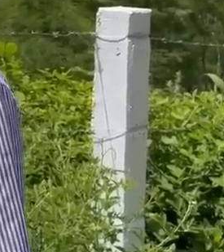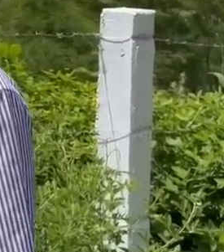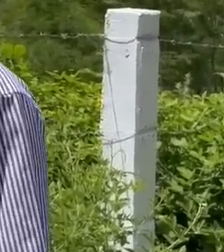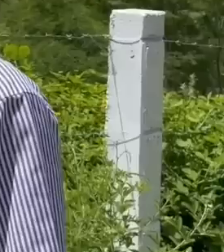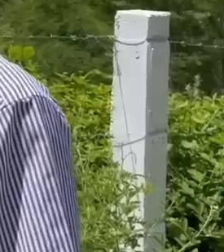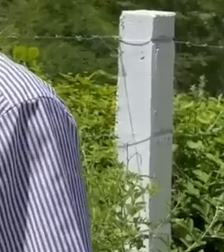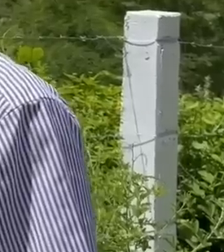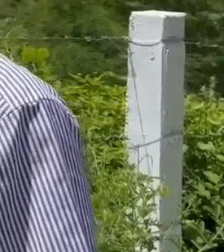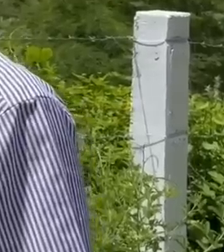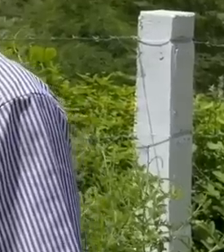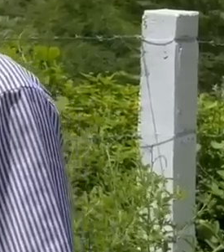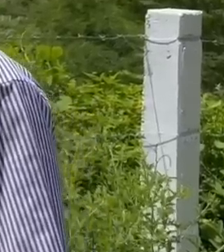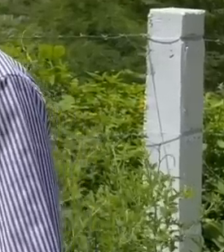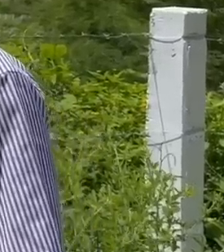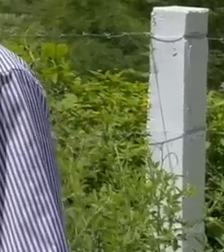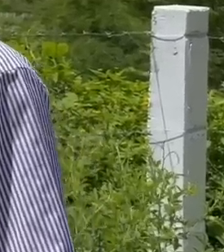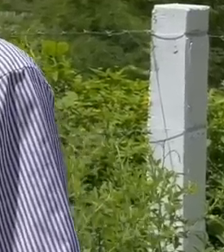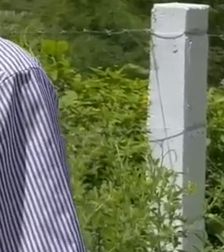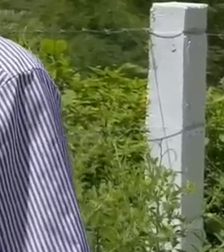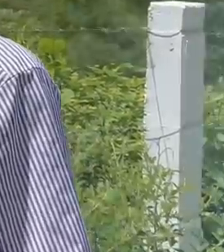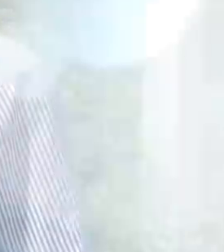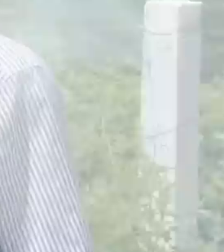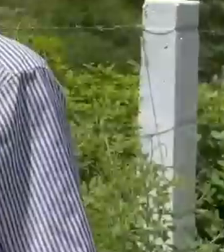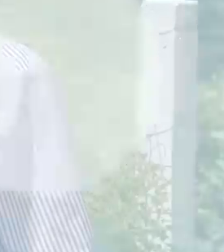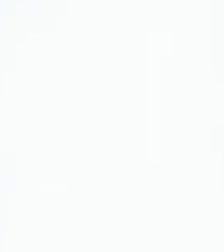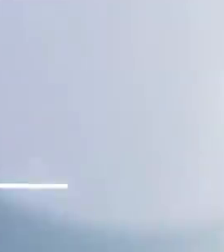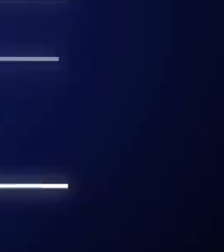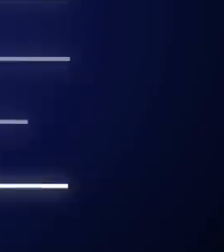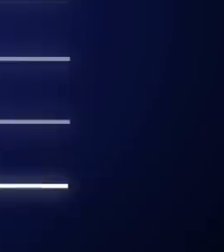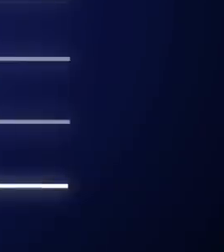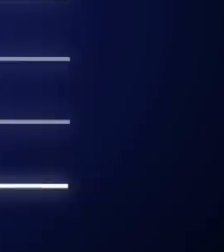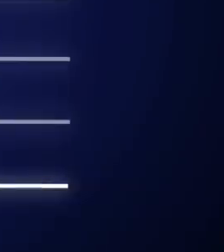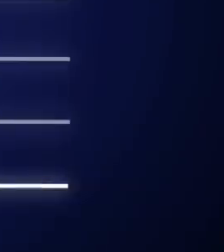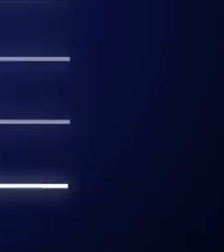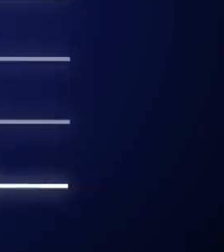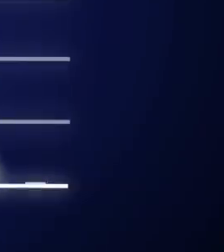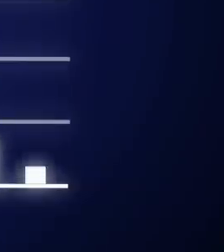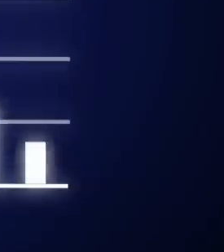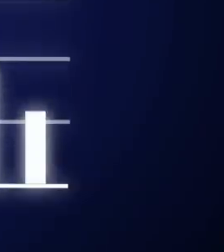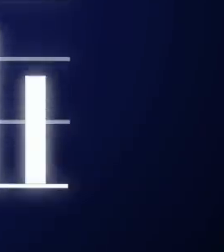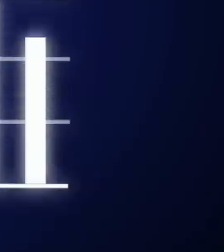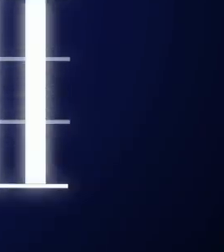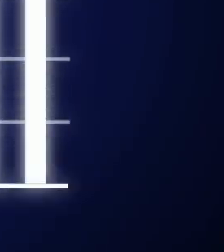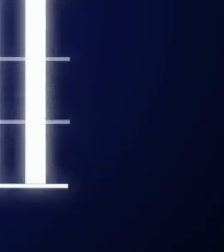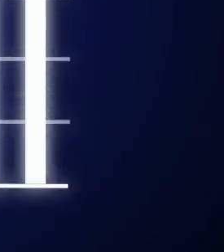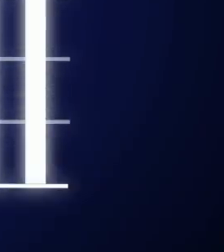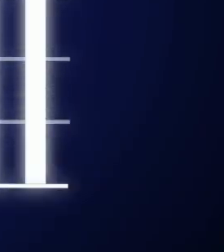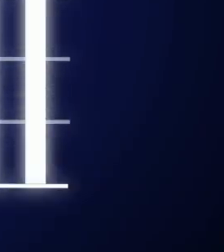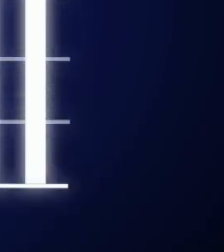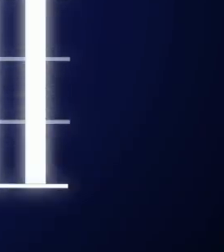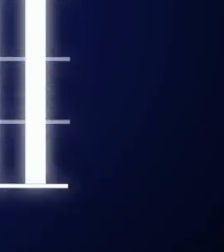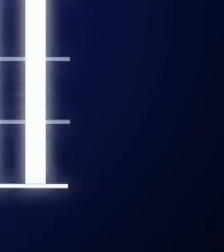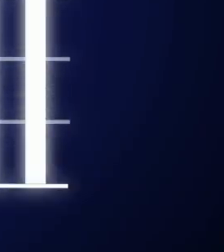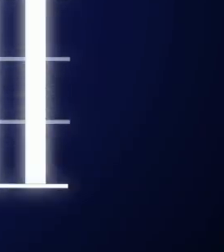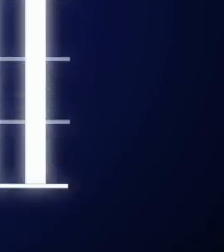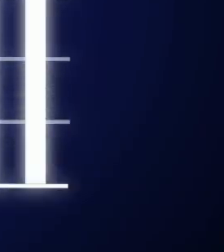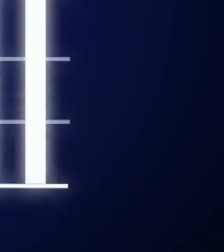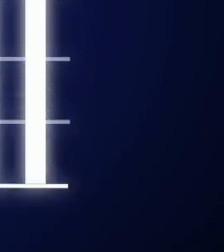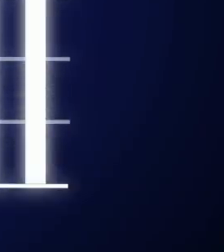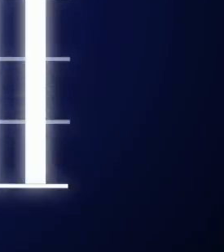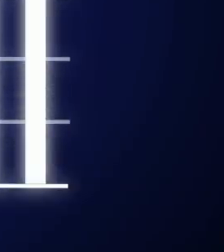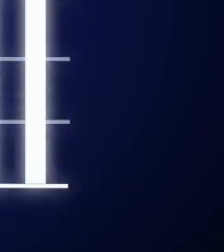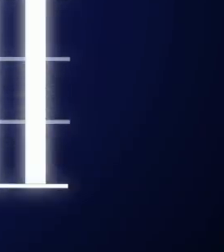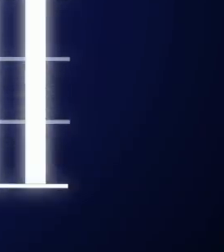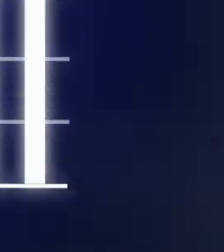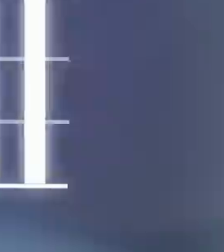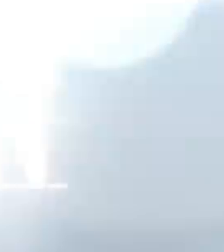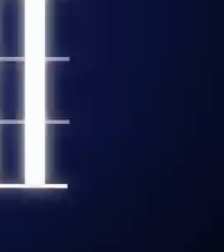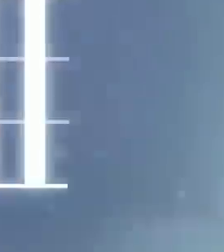éxito logrando combatir la pobreza en México y un crecimiento económico como nunca antes hoy